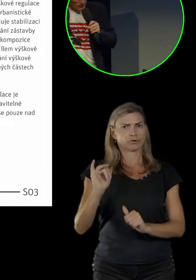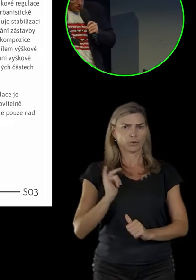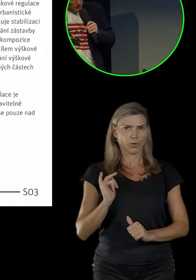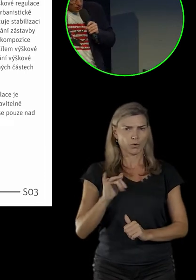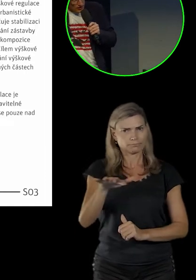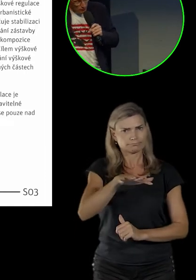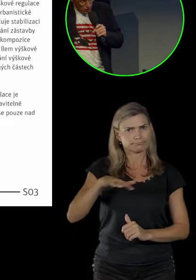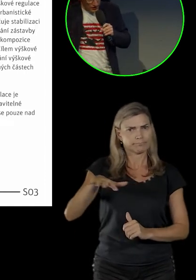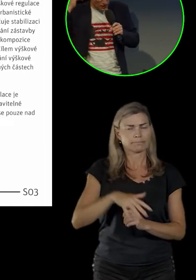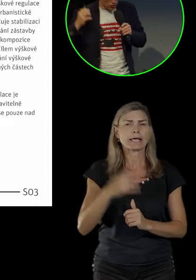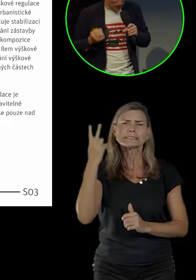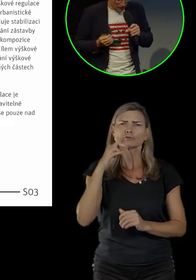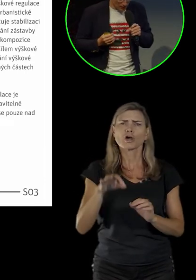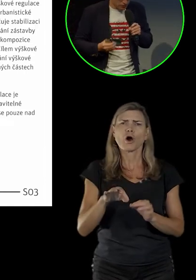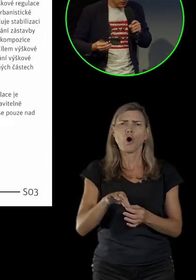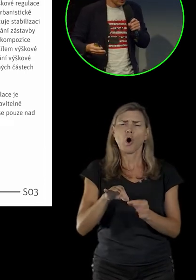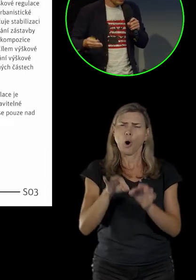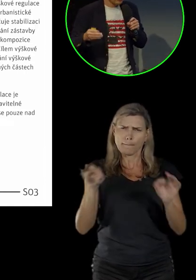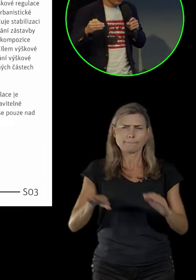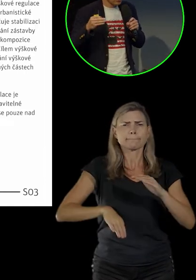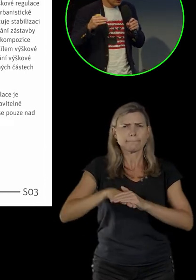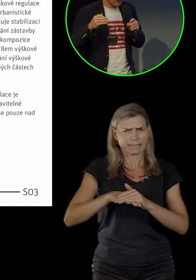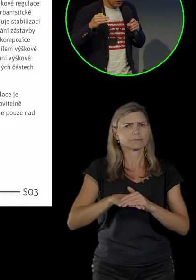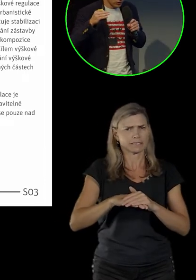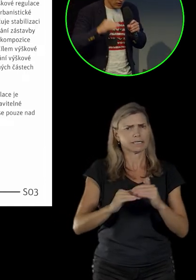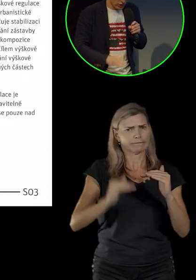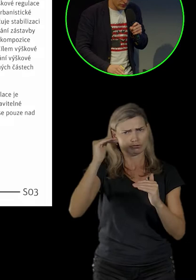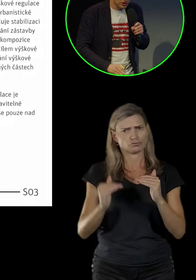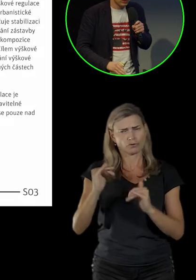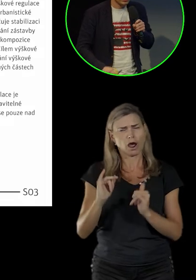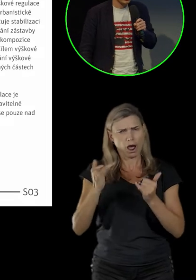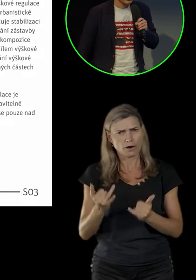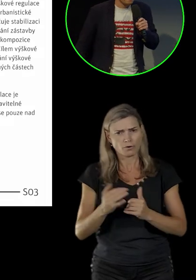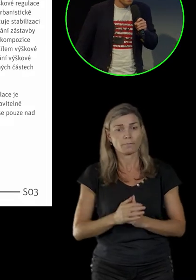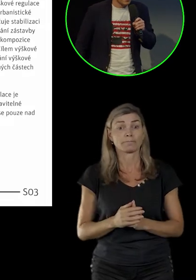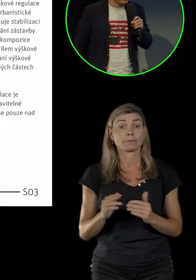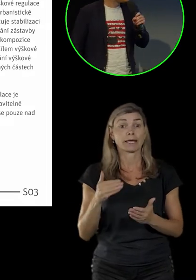Ta výšková regulace podobně jako lokality, přestože se posouváme o měřítko níž,